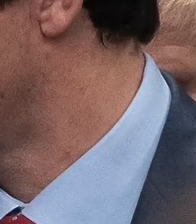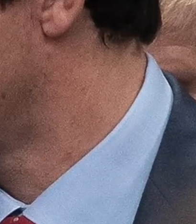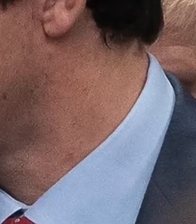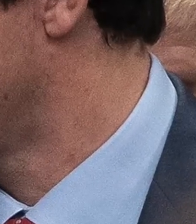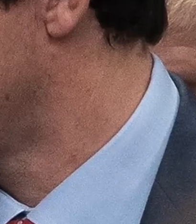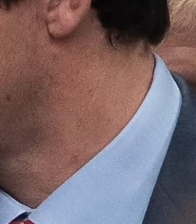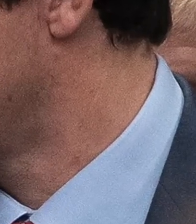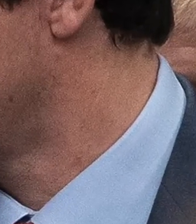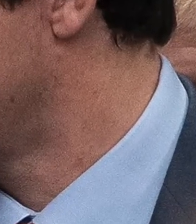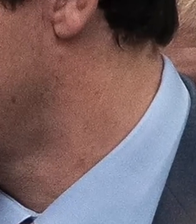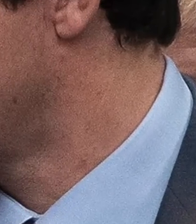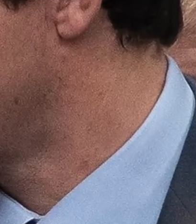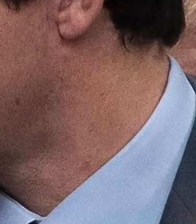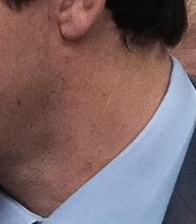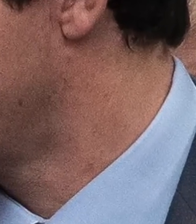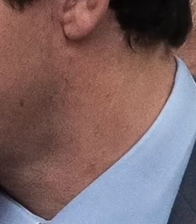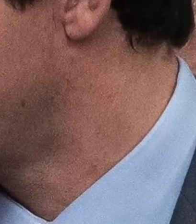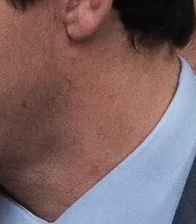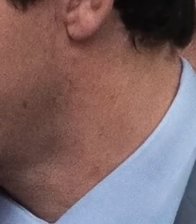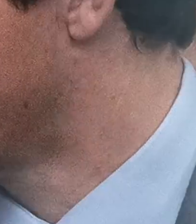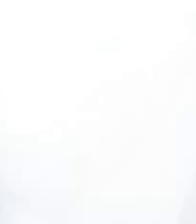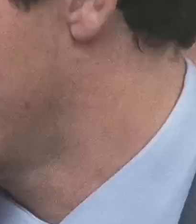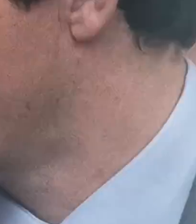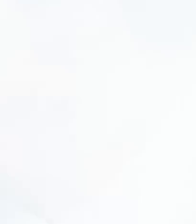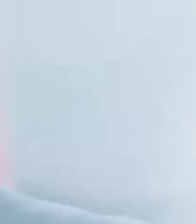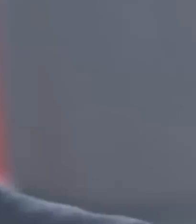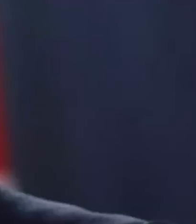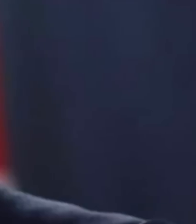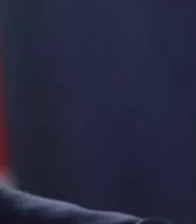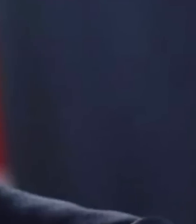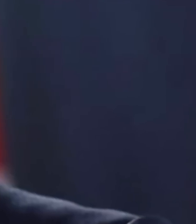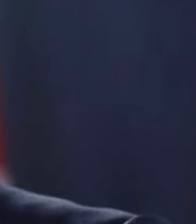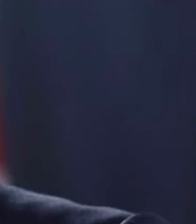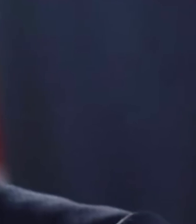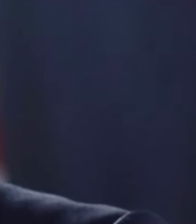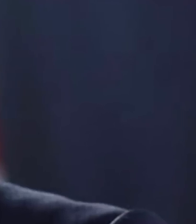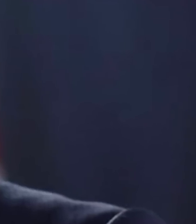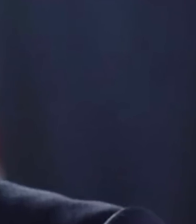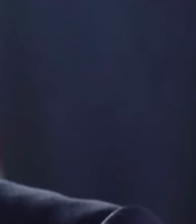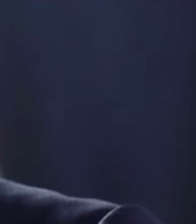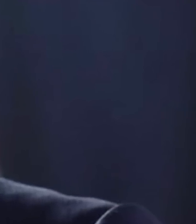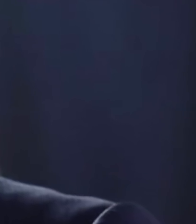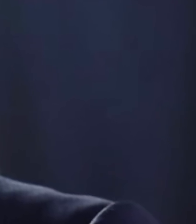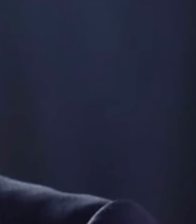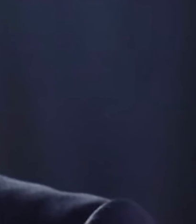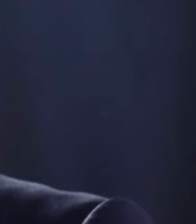del Primer Ministro canadiense Justin trud se estiraba Sin dar señales de optimismo y sin